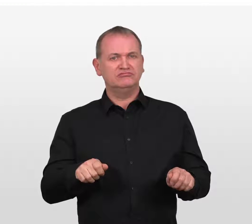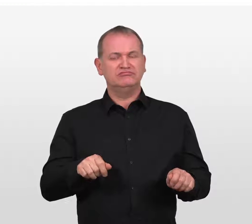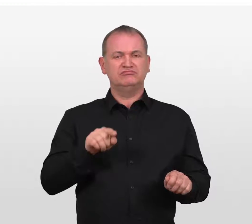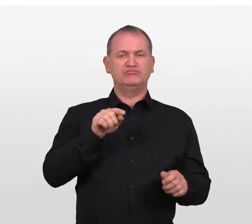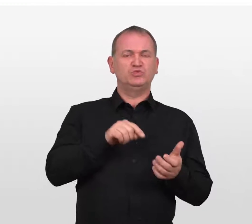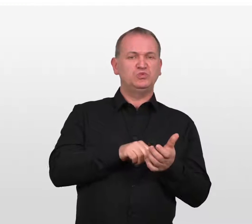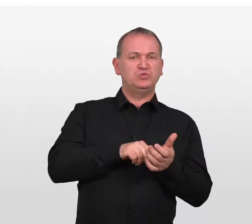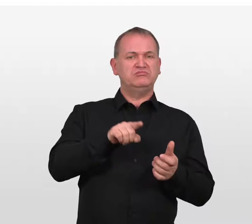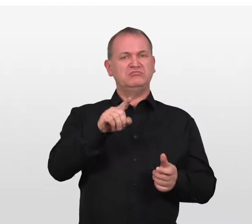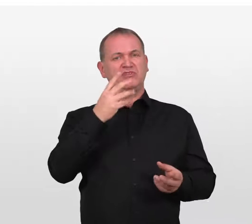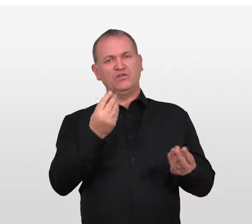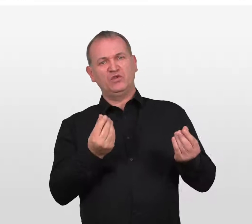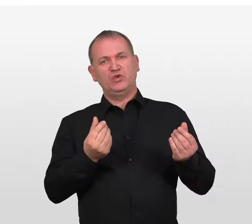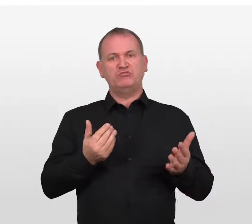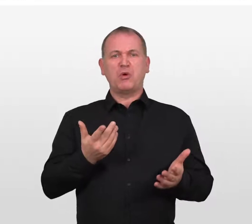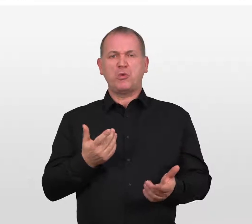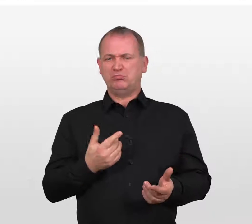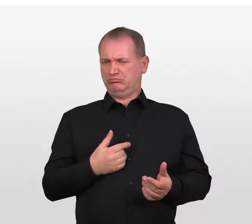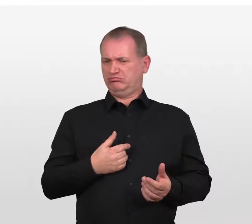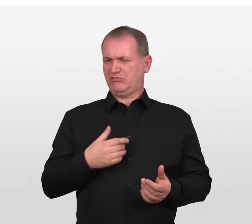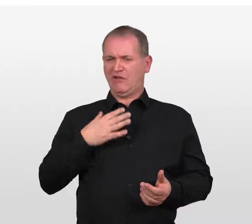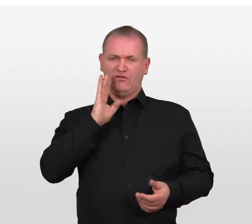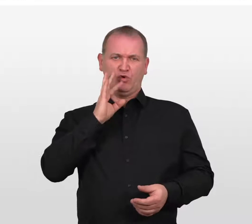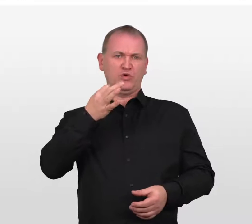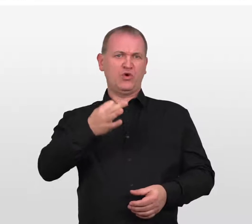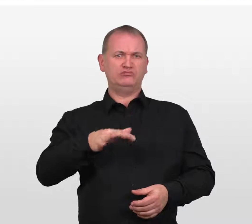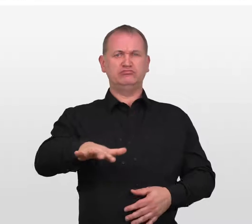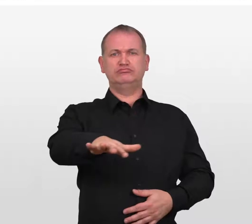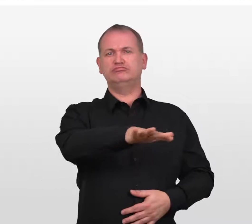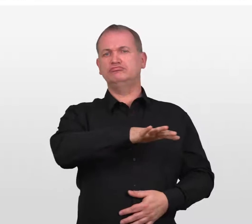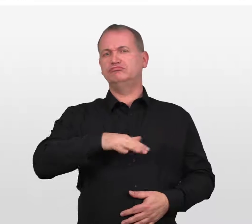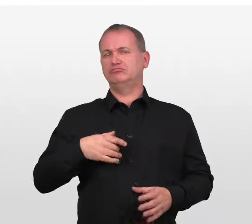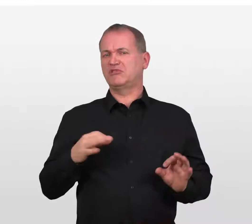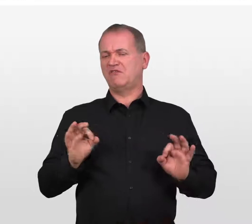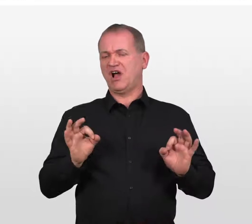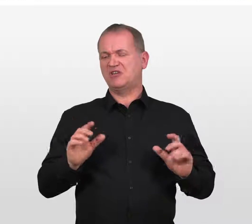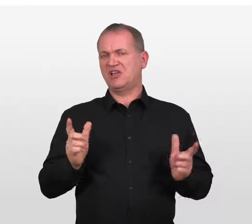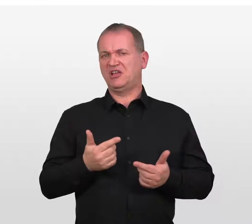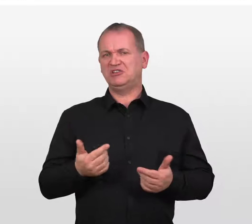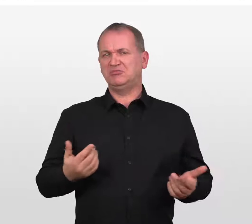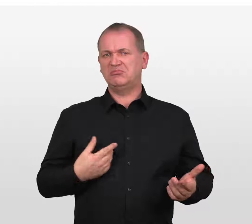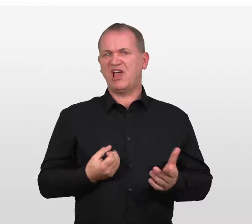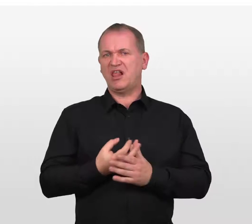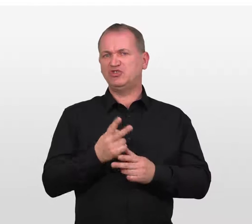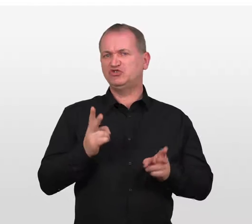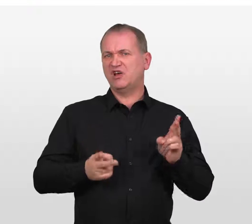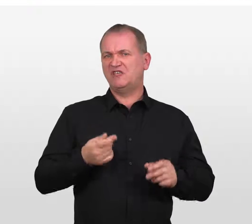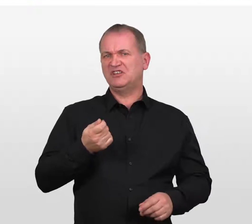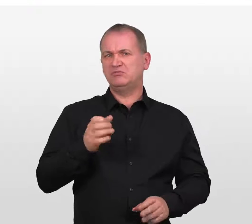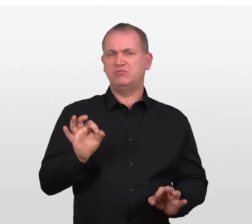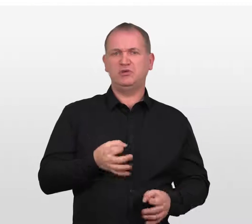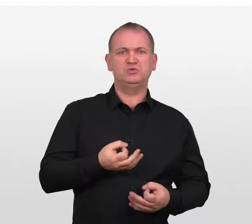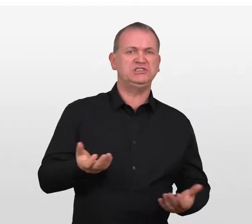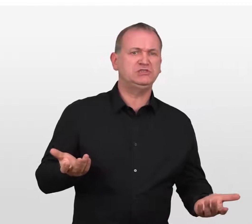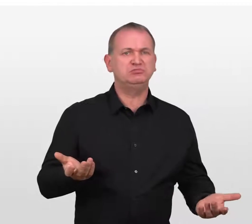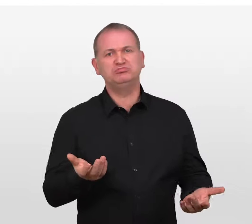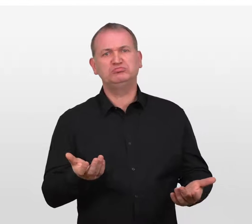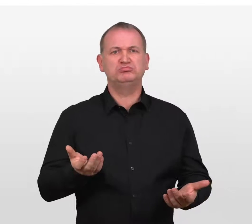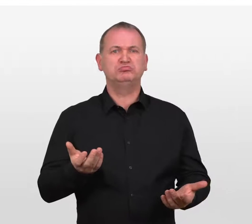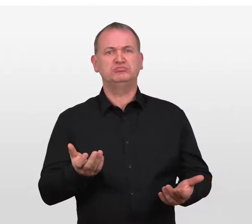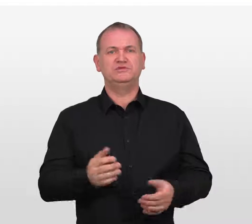zum Beispiel, weil sie glauben, dass ihr Wohnort nicht gefährdet ist.